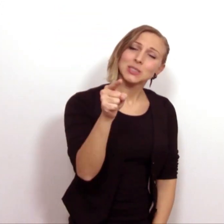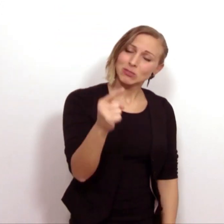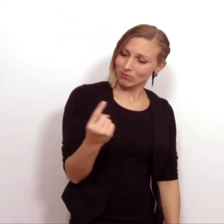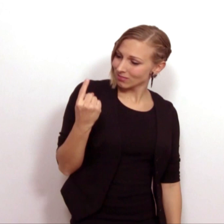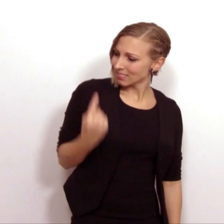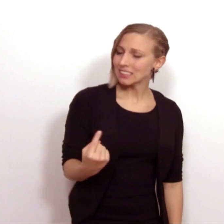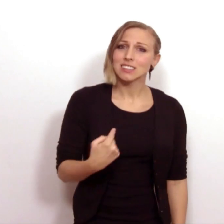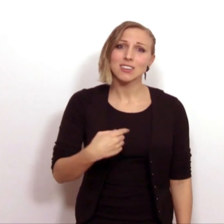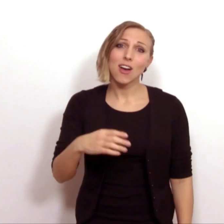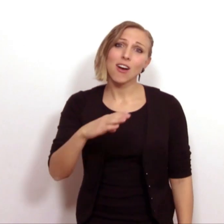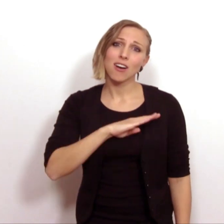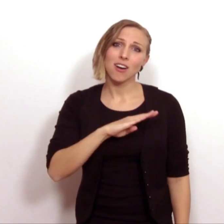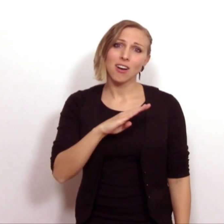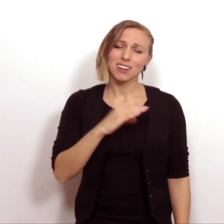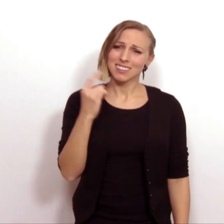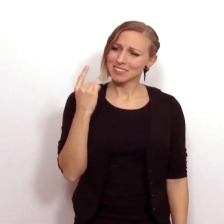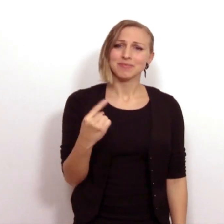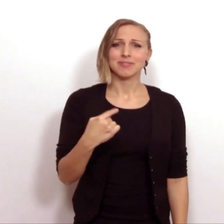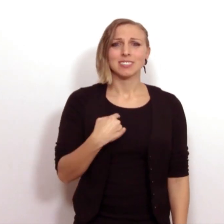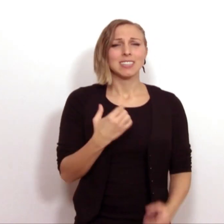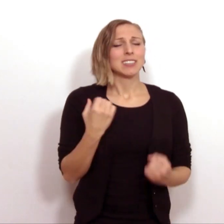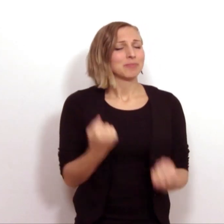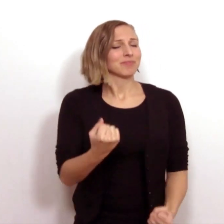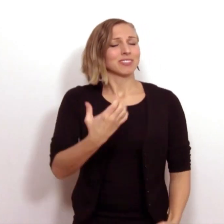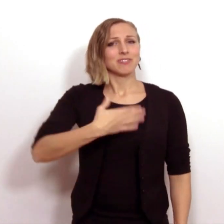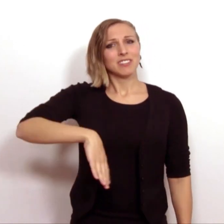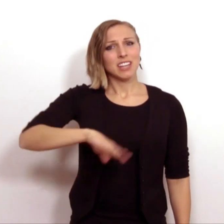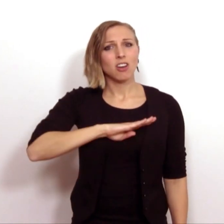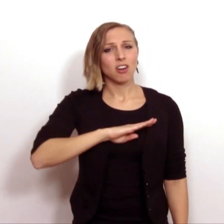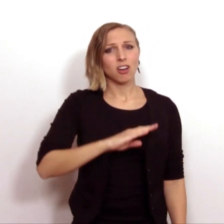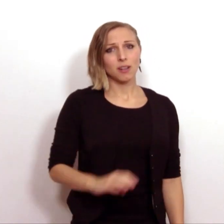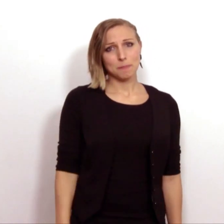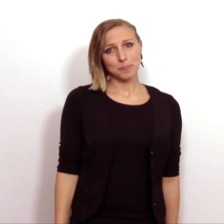Du är allt jag har och allt jag ber om.